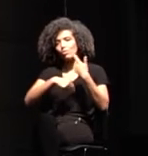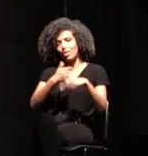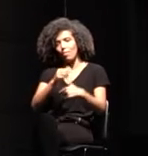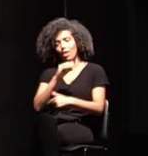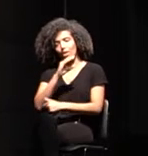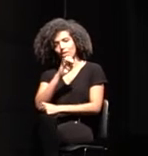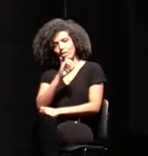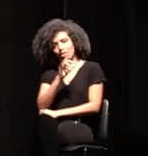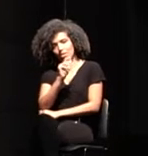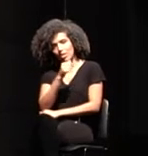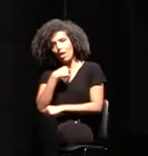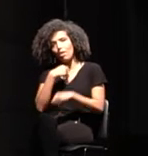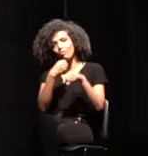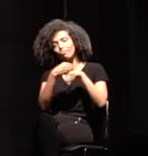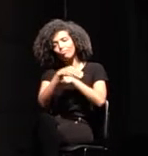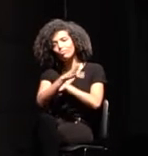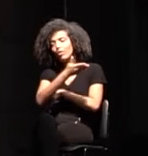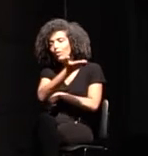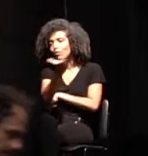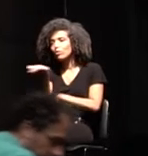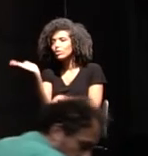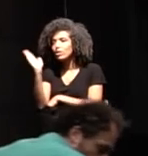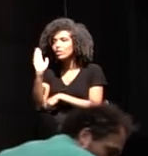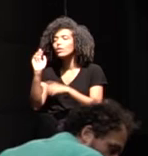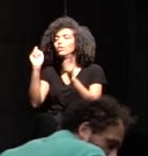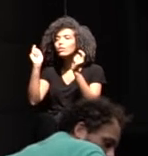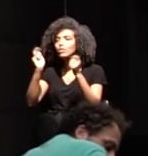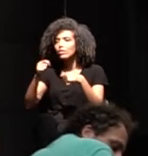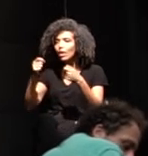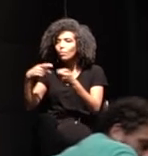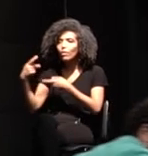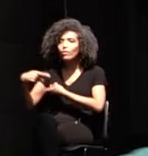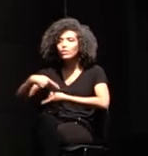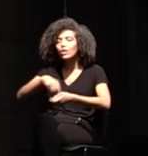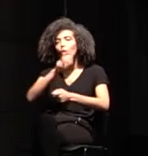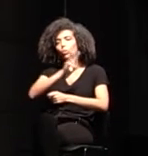recomendamos visitar o site mutualfilms.com